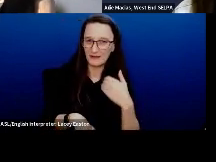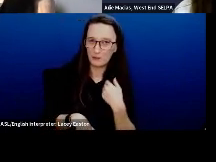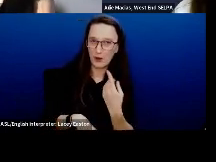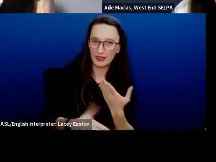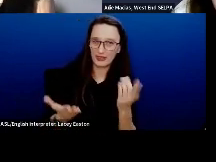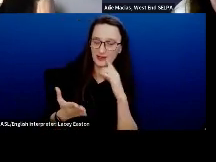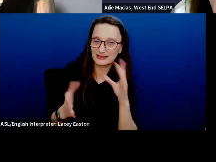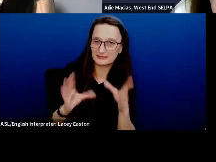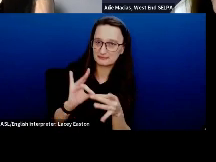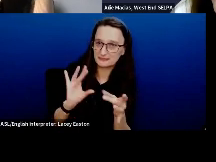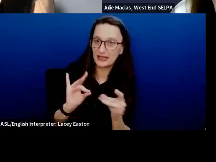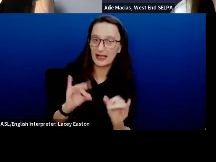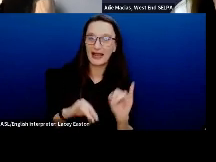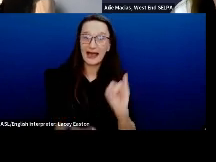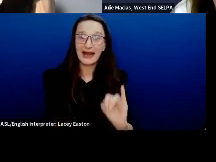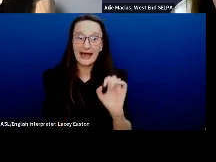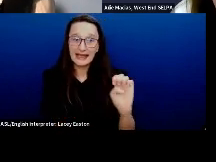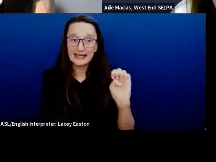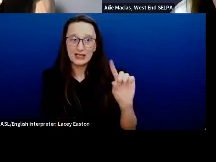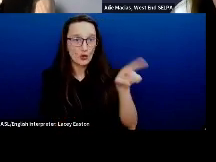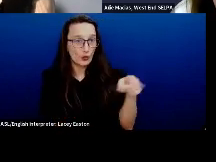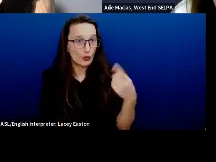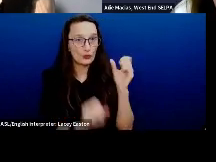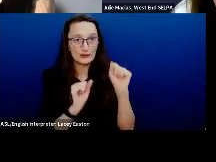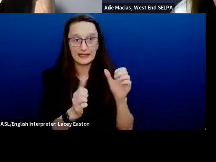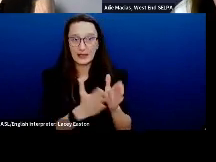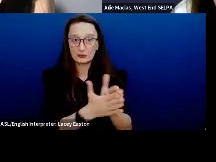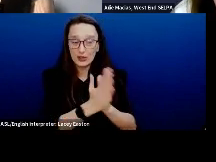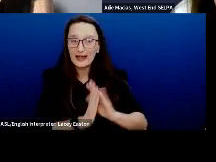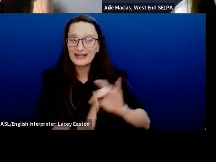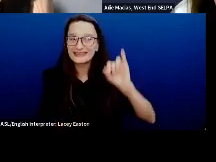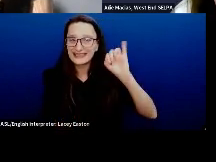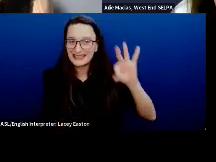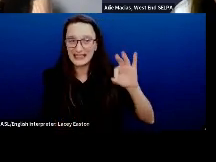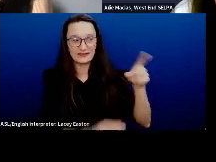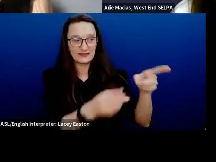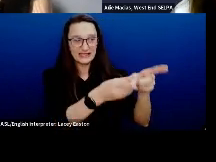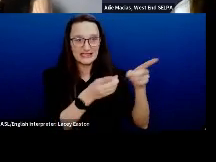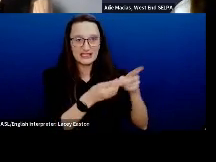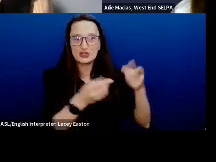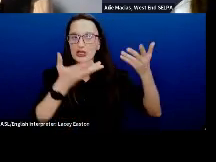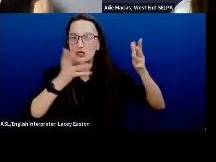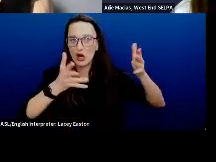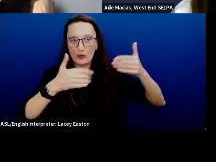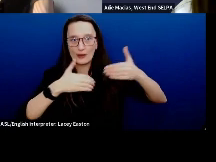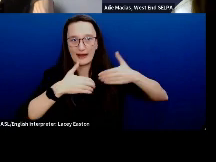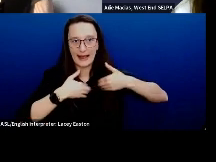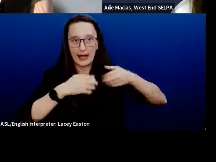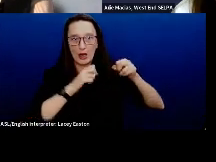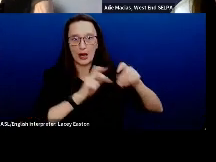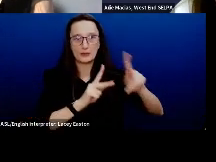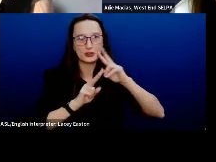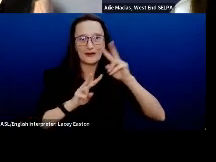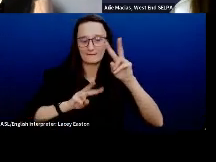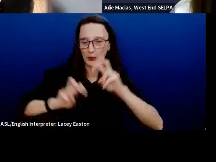solo si el distrito ya ha tenido la oportunidad de evaluar en esa área de necesidad,